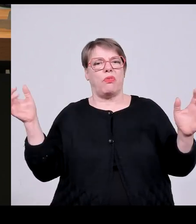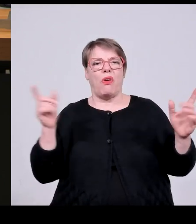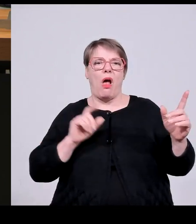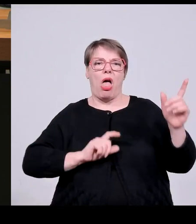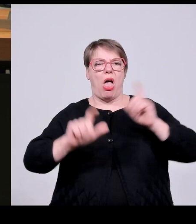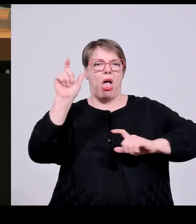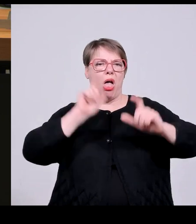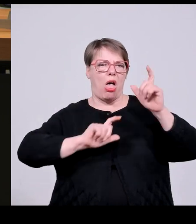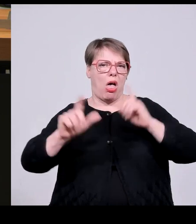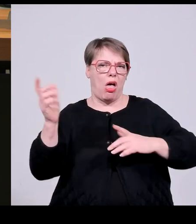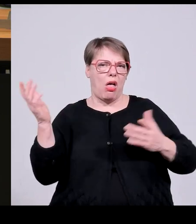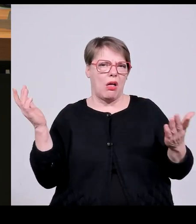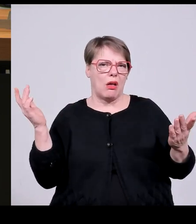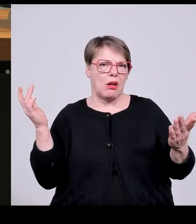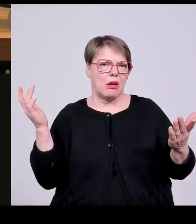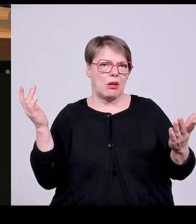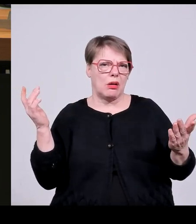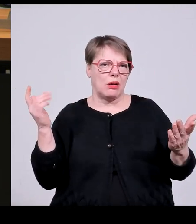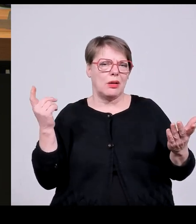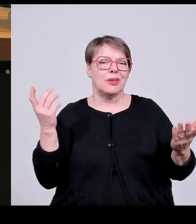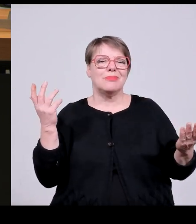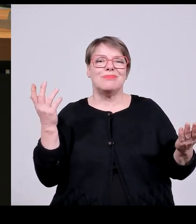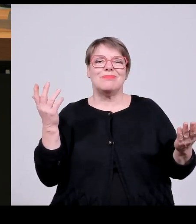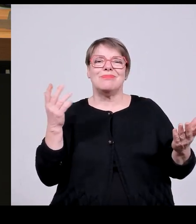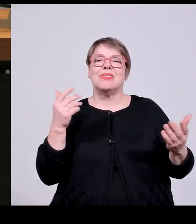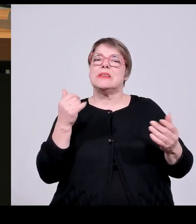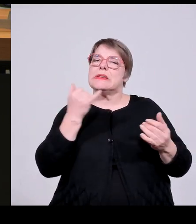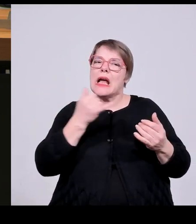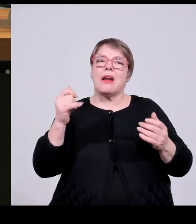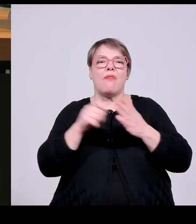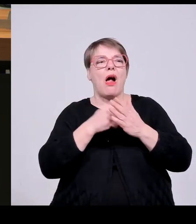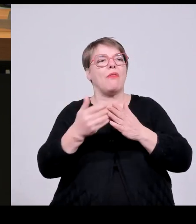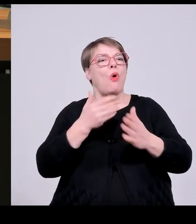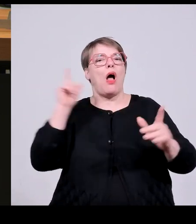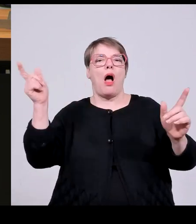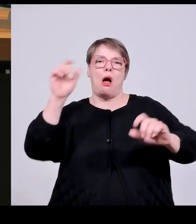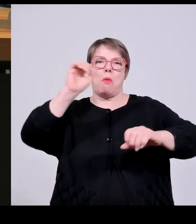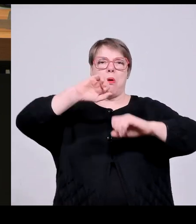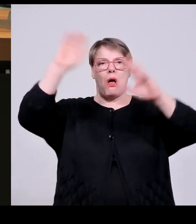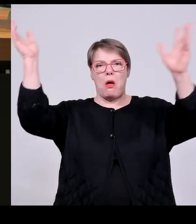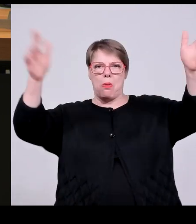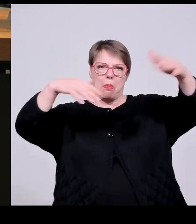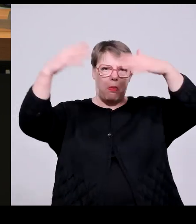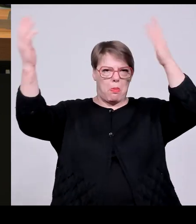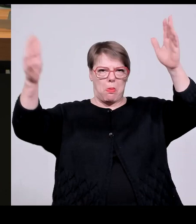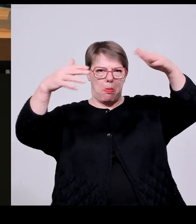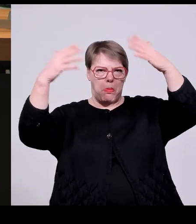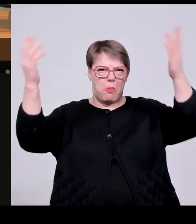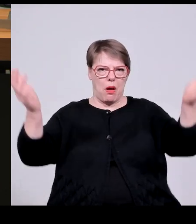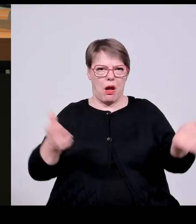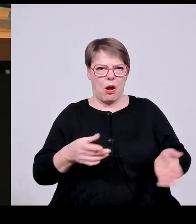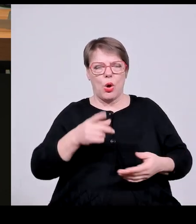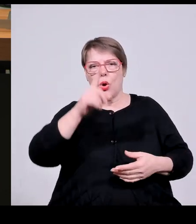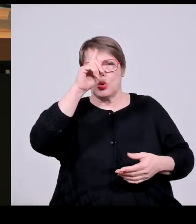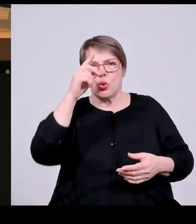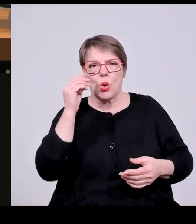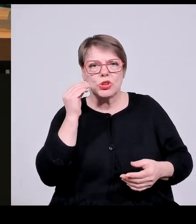Seit anderthalb Jahren jetzt führen sie die anderen am Nasenring durch die Manege hege und erzählen ihnen, Sie müssten dringend ein Gutachten